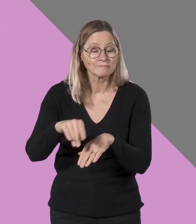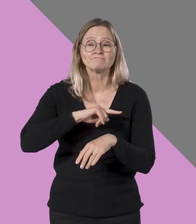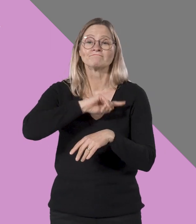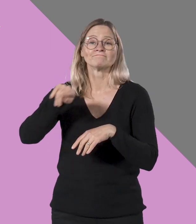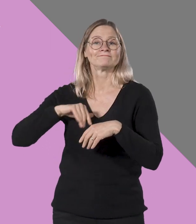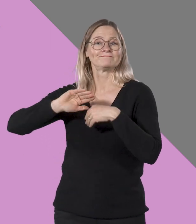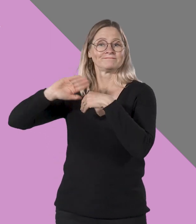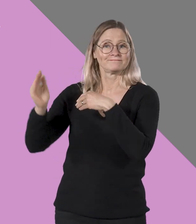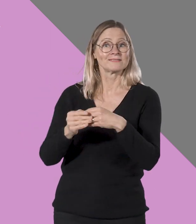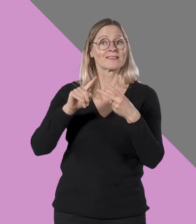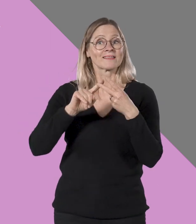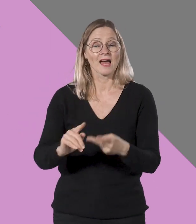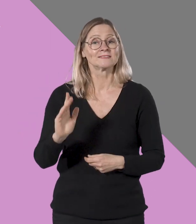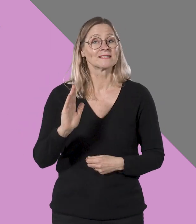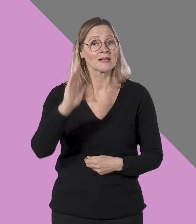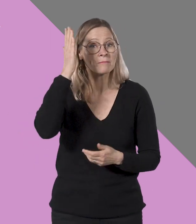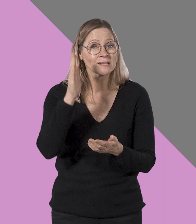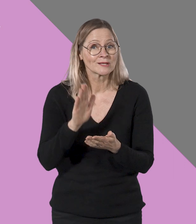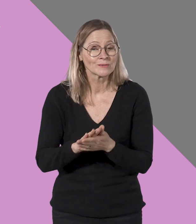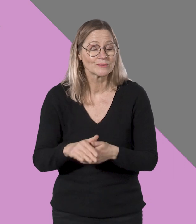Palaamme asiaan taas tammikuussa.